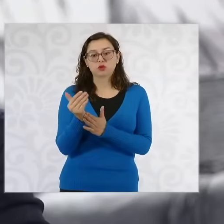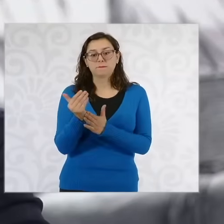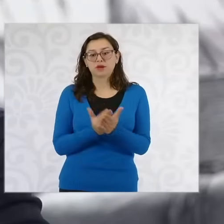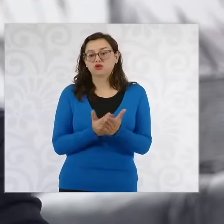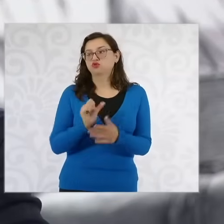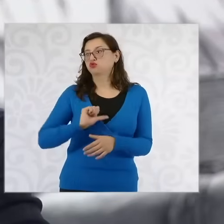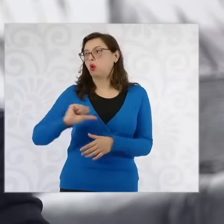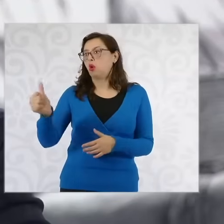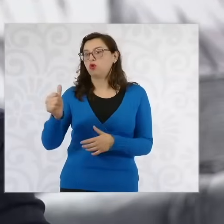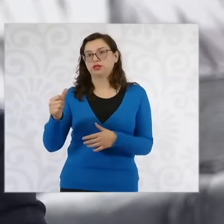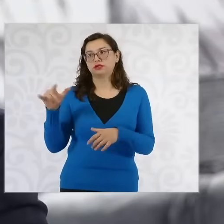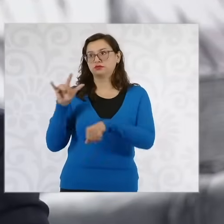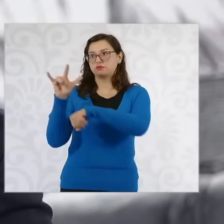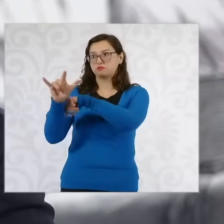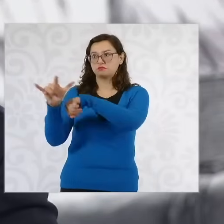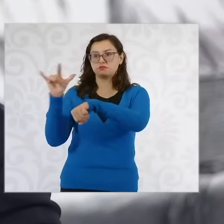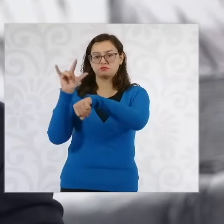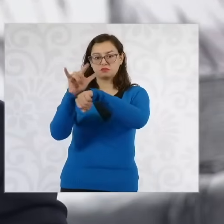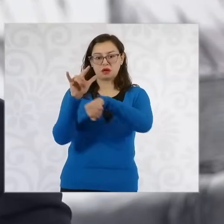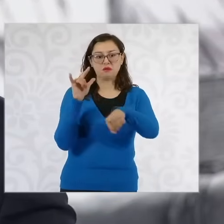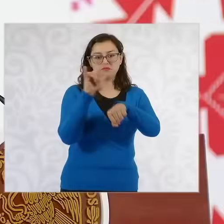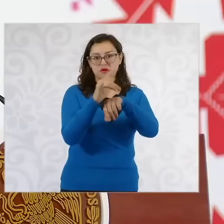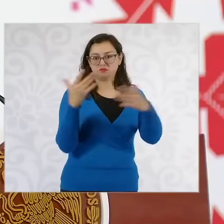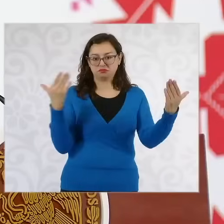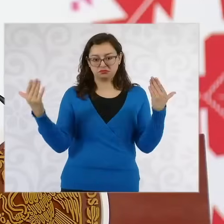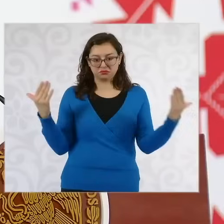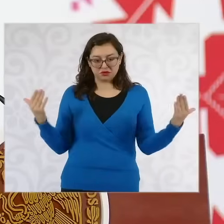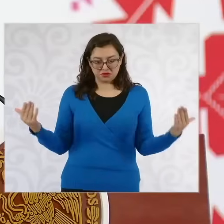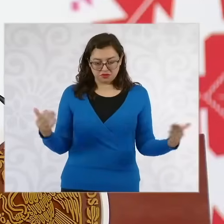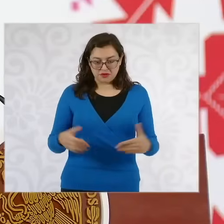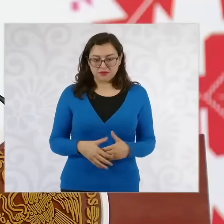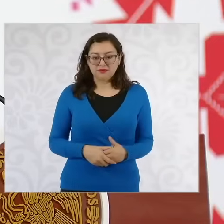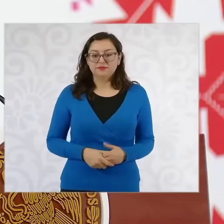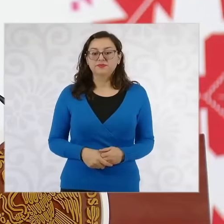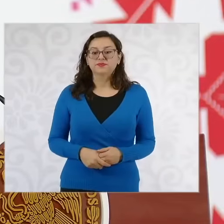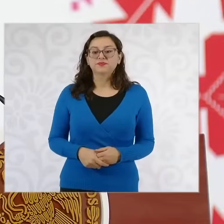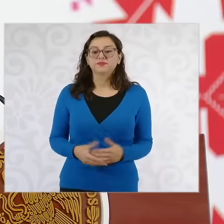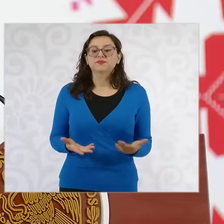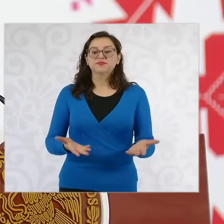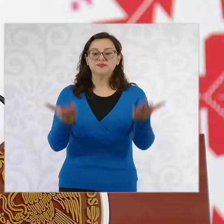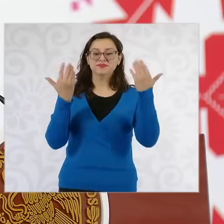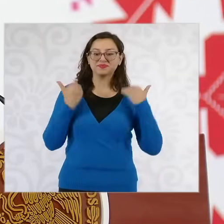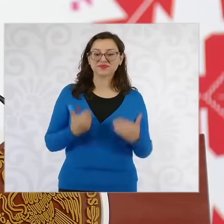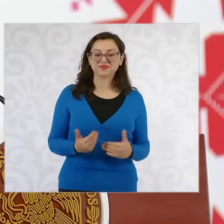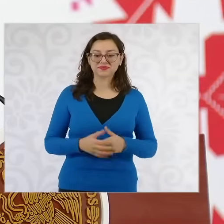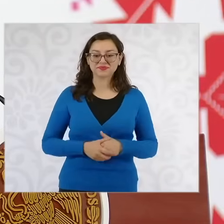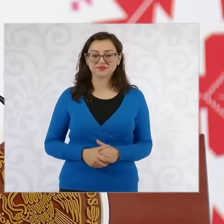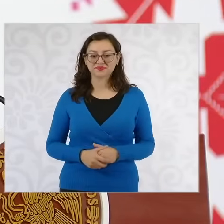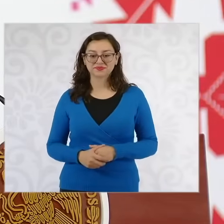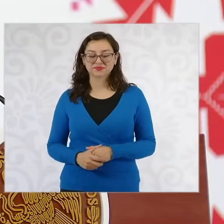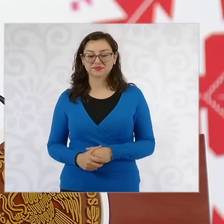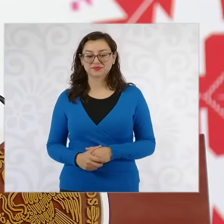que otras aerolíneas o del propio mercado la siguiente por favor la estadística operacional